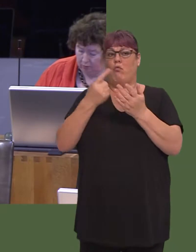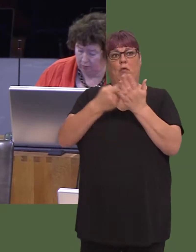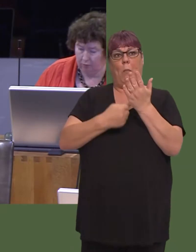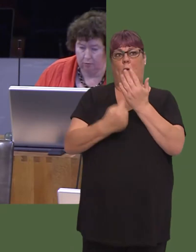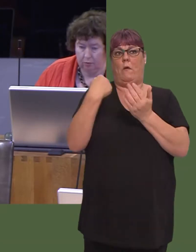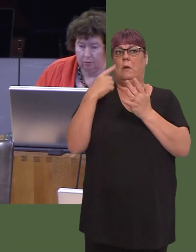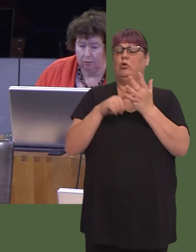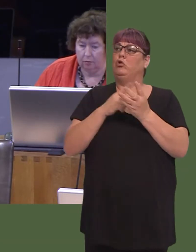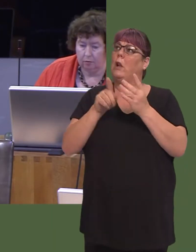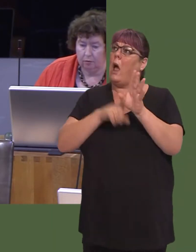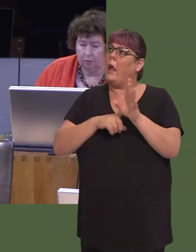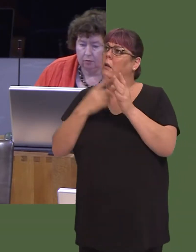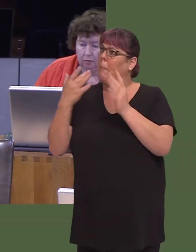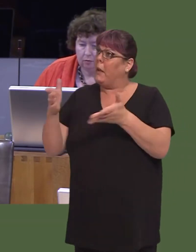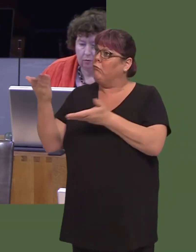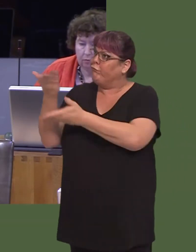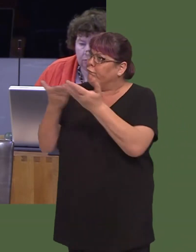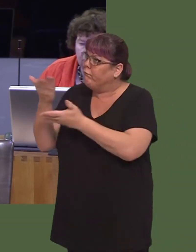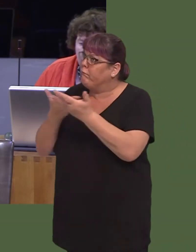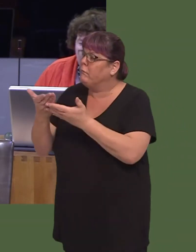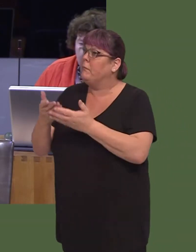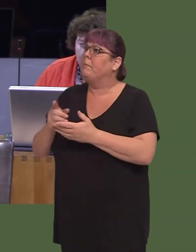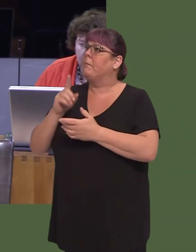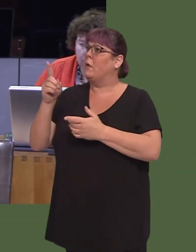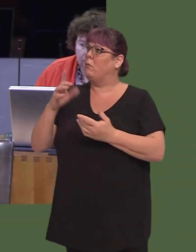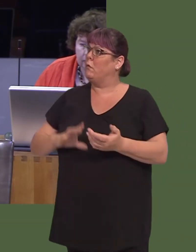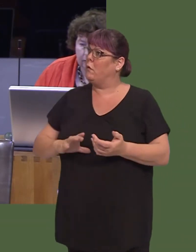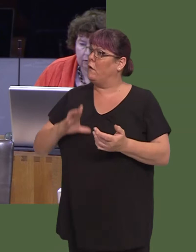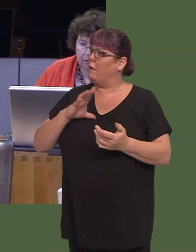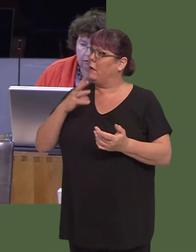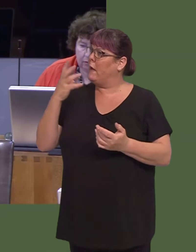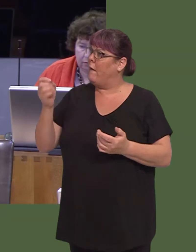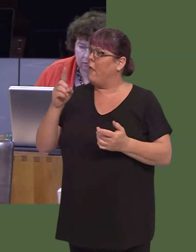prisiau i lawr. Felly, y nod yw sicrhau bod yna ddewis eang ar gael ynglyn ‚ pha fathau